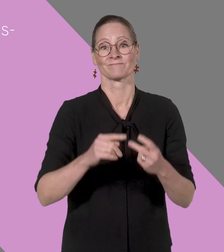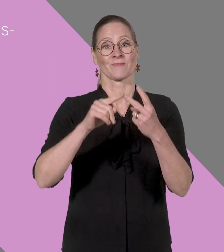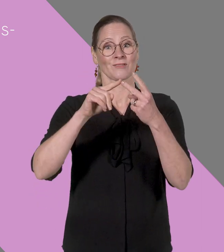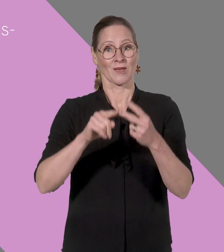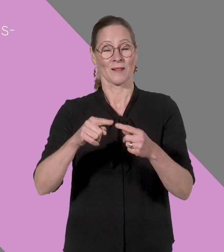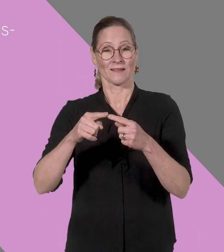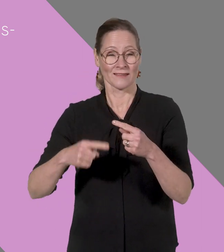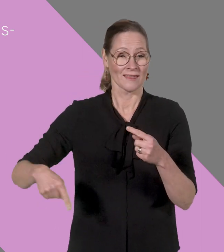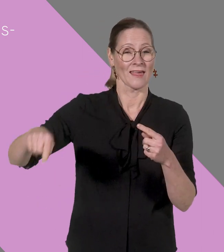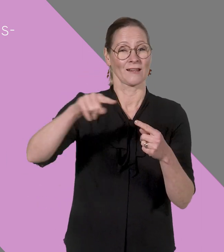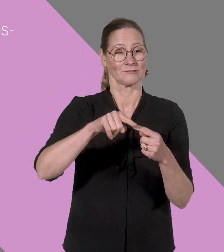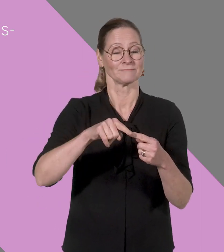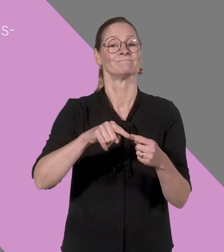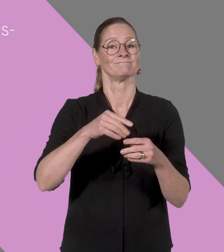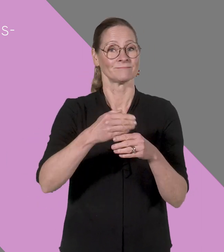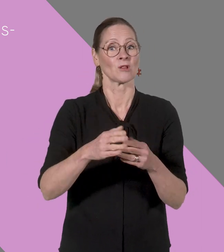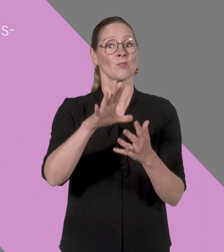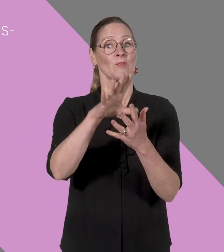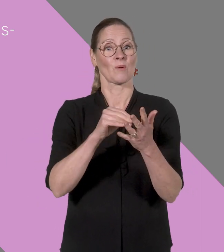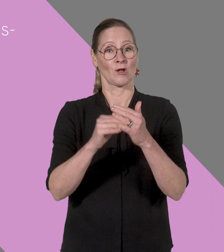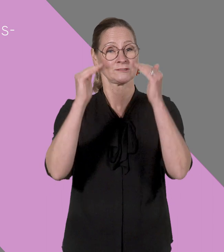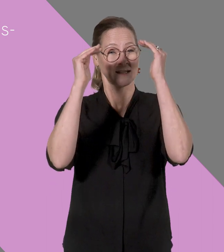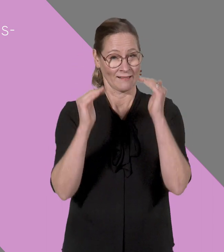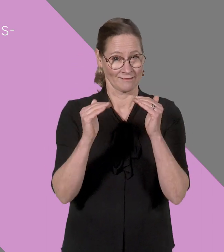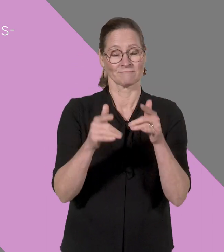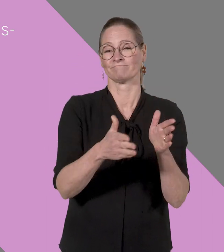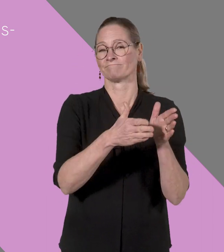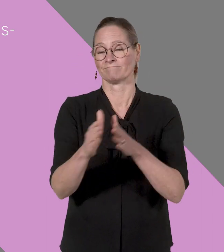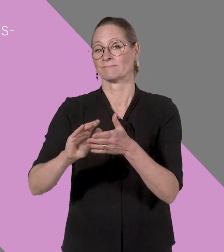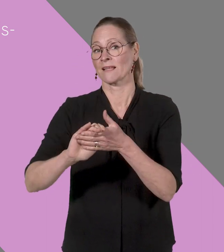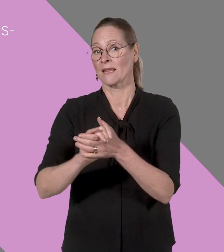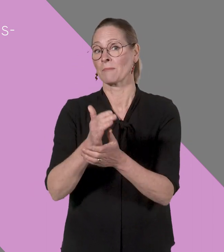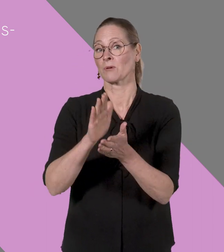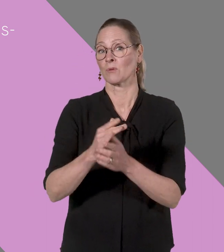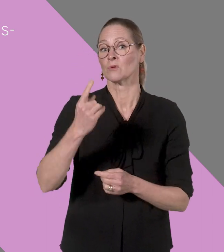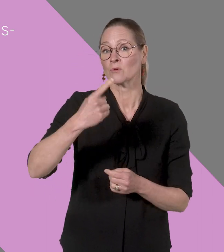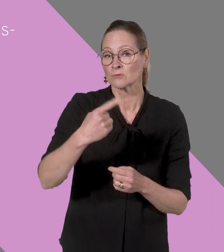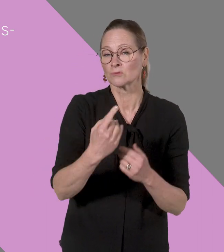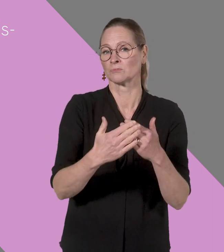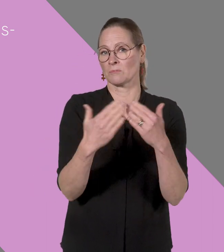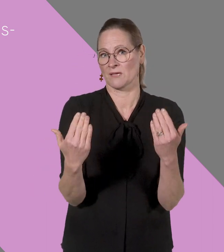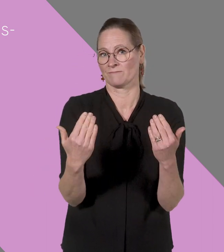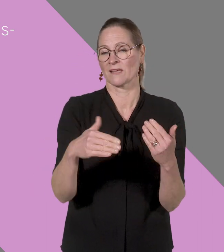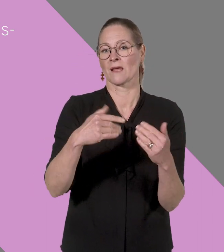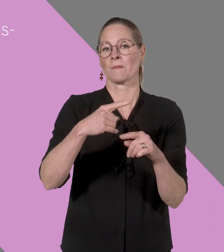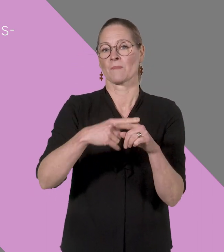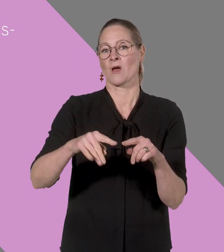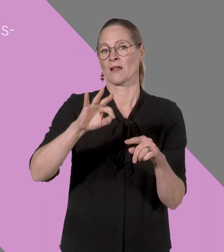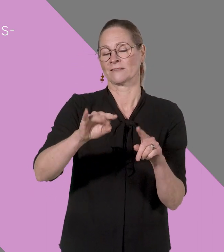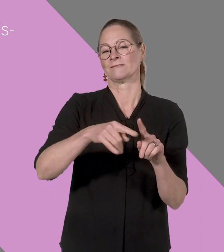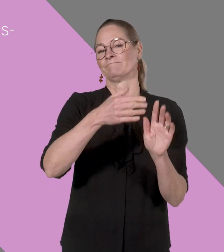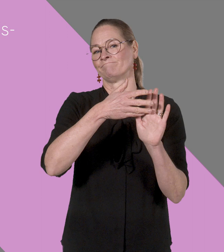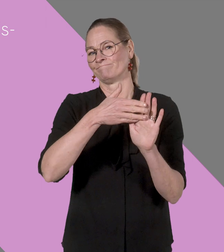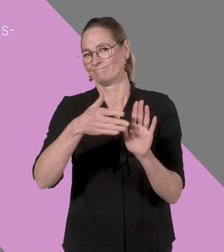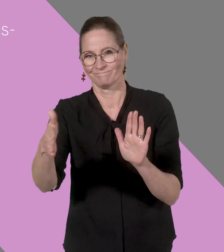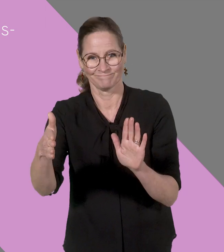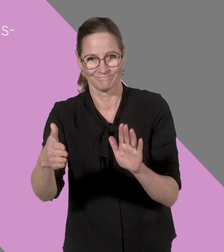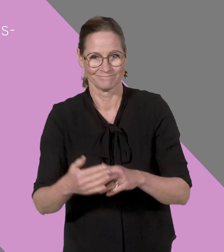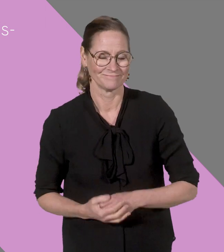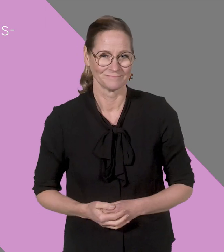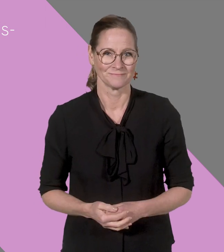Toisen kierroksen tulosilta järjestetään 11.2. kello 19.30 alkaen.